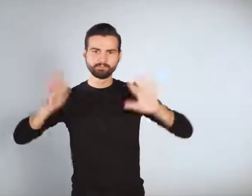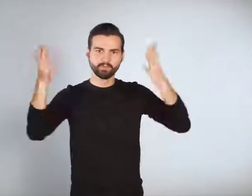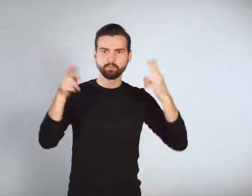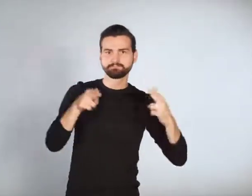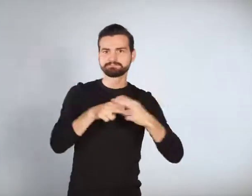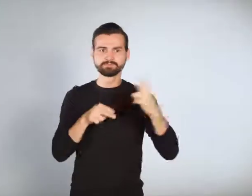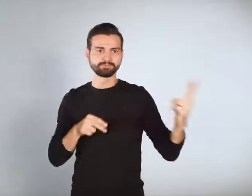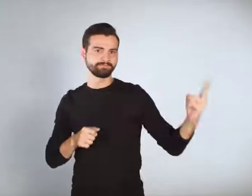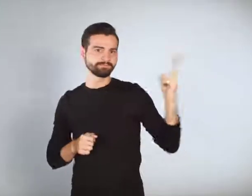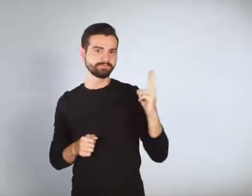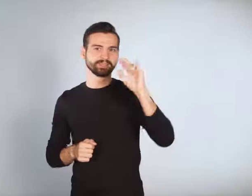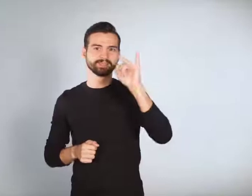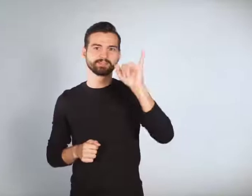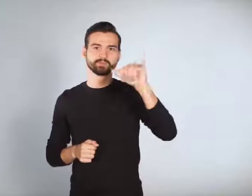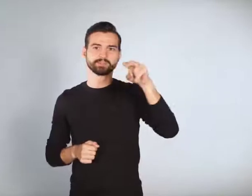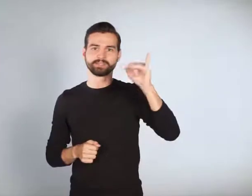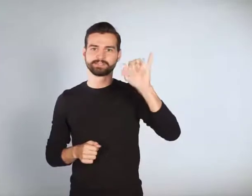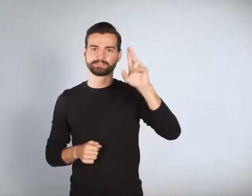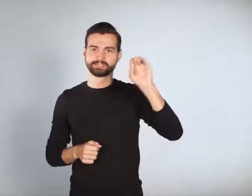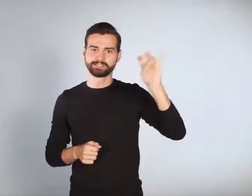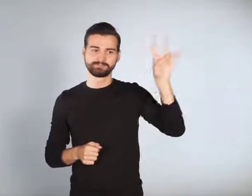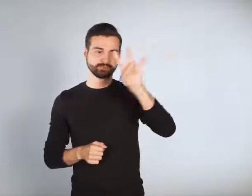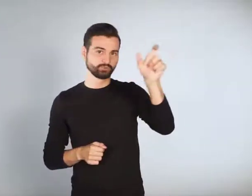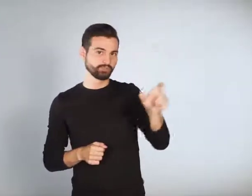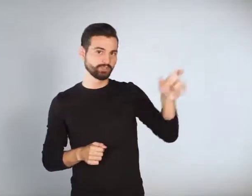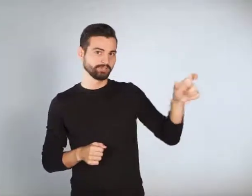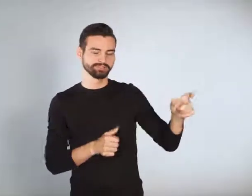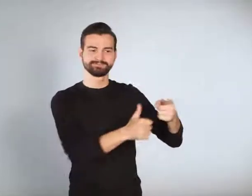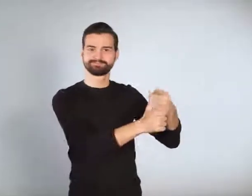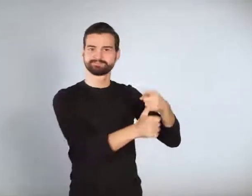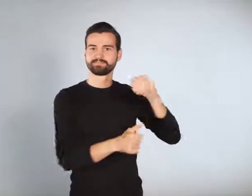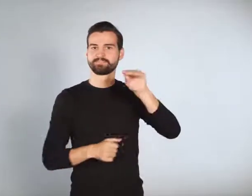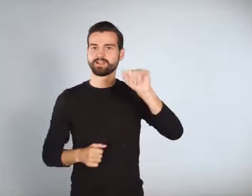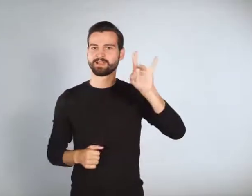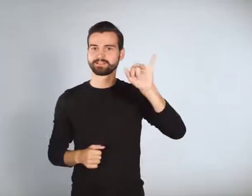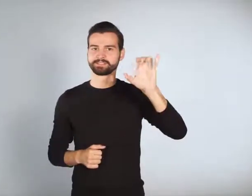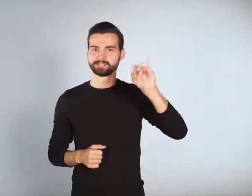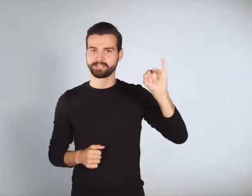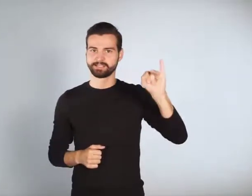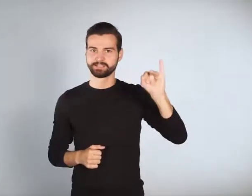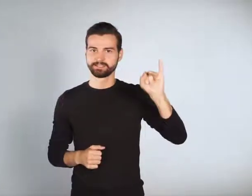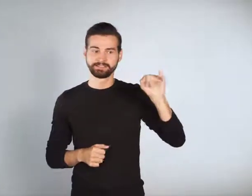Но проповедь прервана иудейскими священниками – фарисеями.